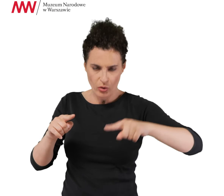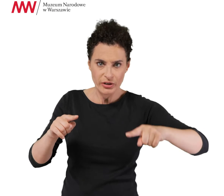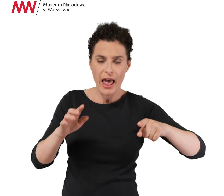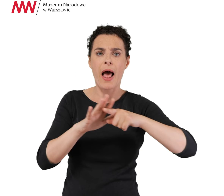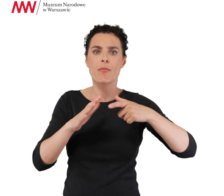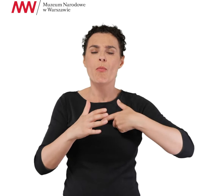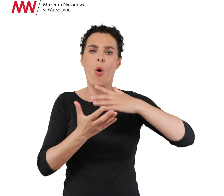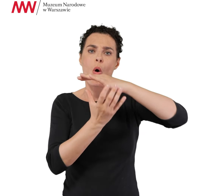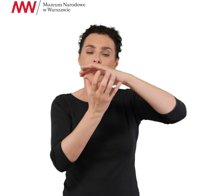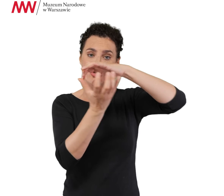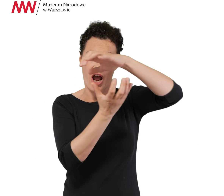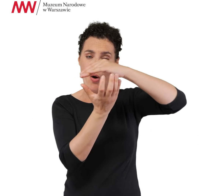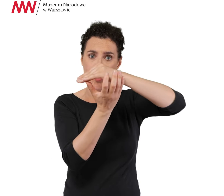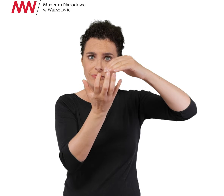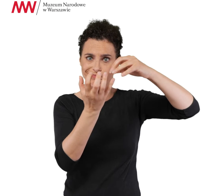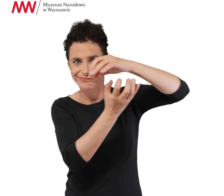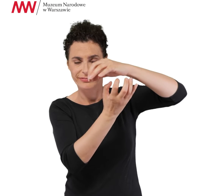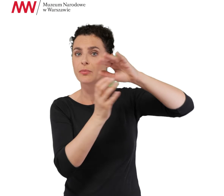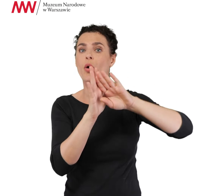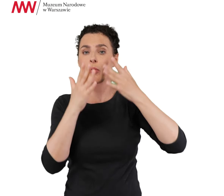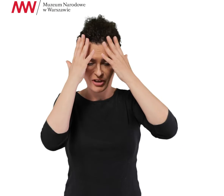przesunięć części przedmiotowych całości